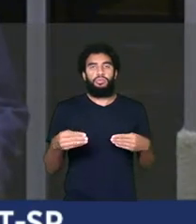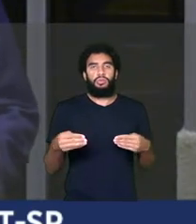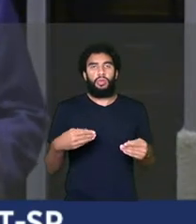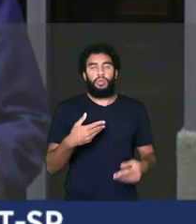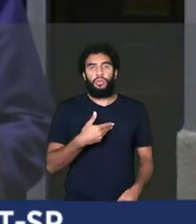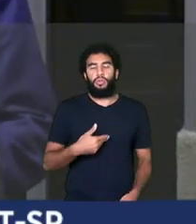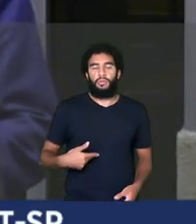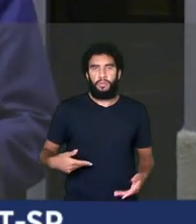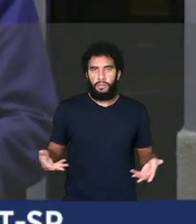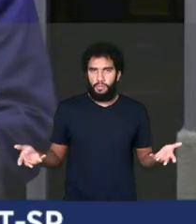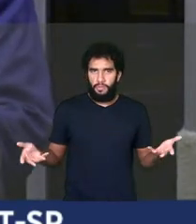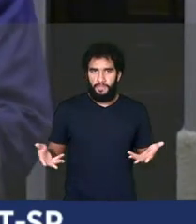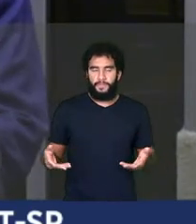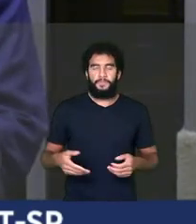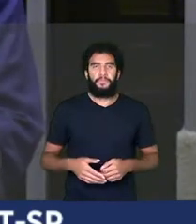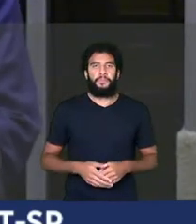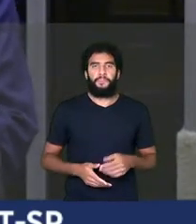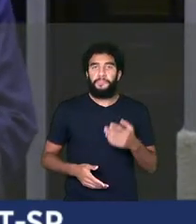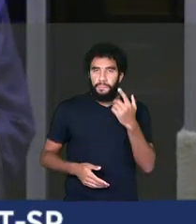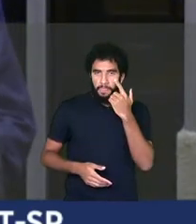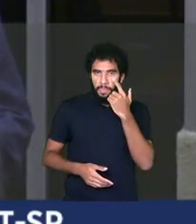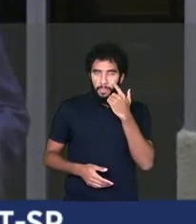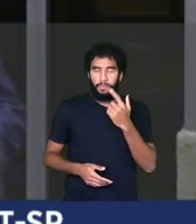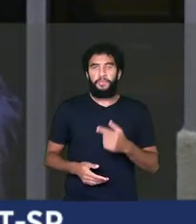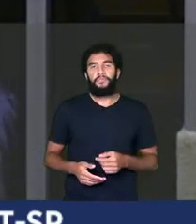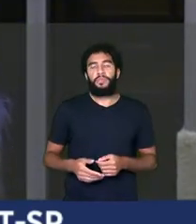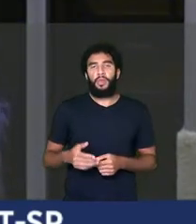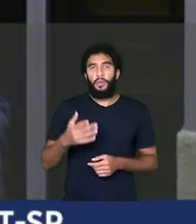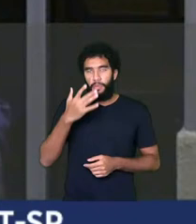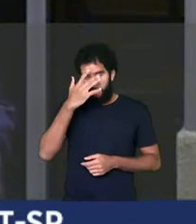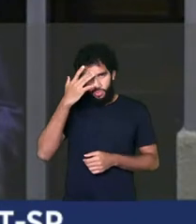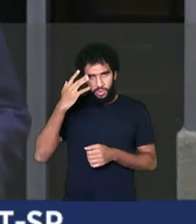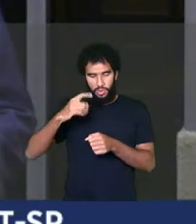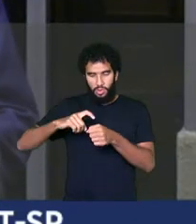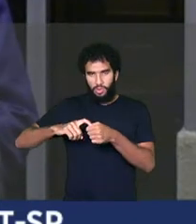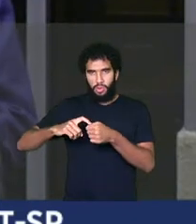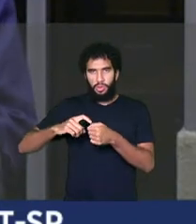NÃO ESTÁ DANDO A COBERTURA POR UMA FROUXO DÃO DESTE GOVERNO. E VEJAM, OS SÓCIOS